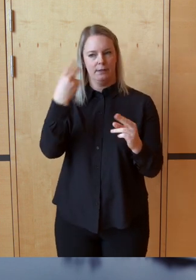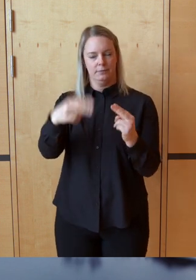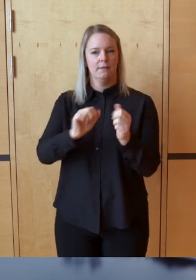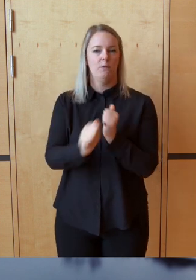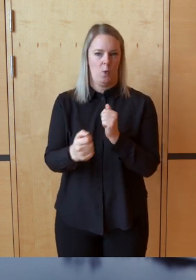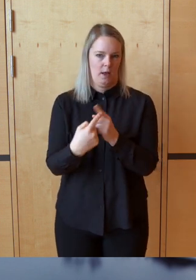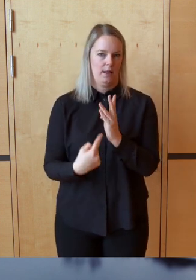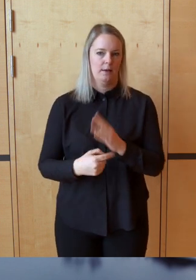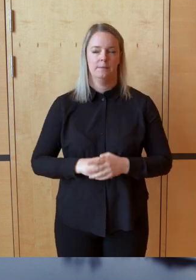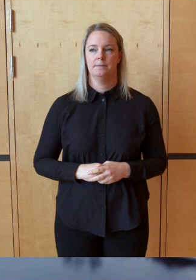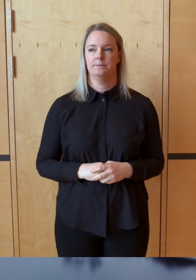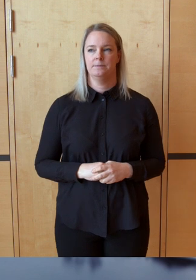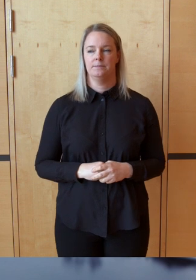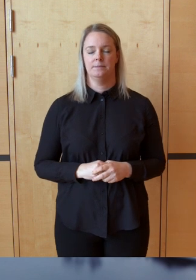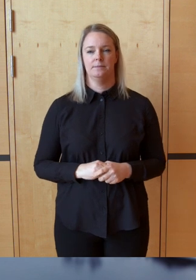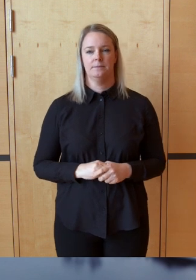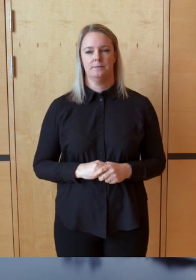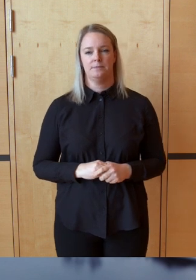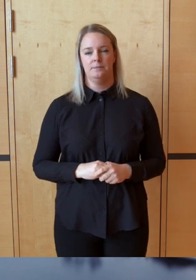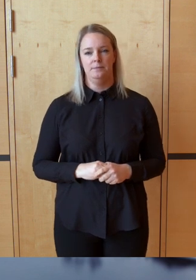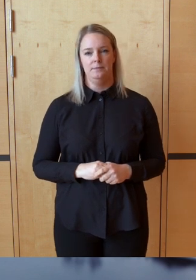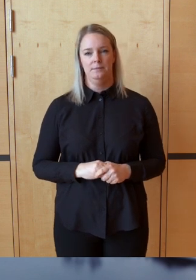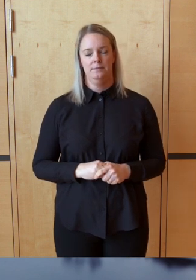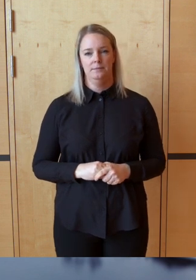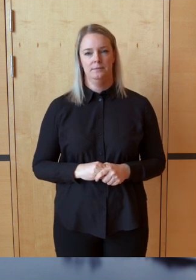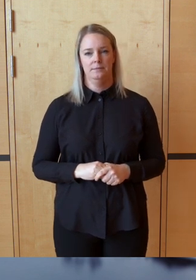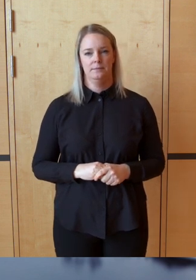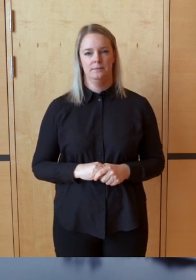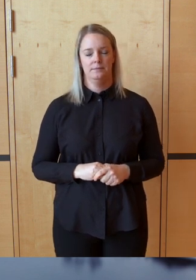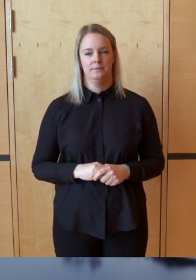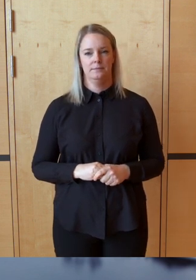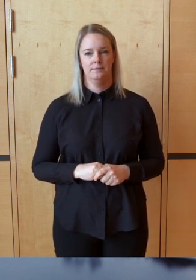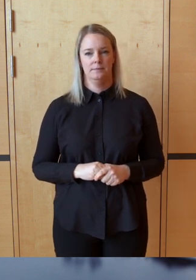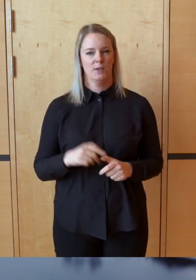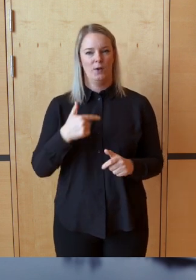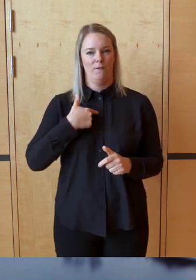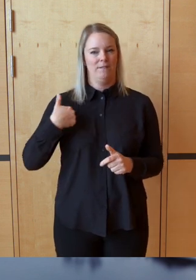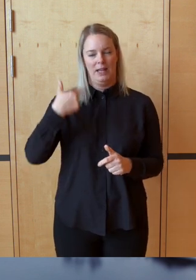Av de här så att det inte är så att det blir nog onödiga tillsägelser onödiga begränsningar